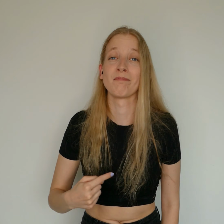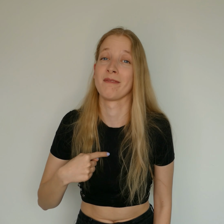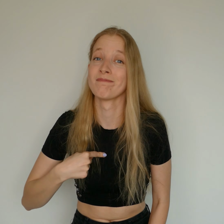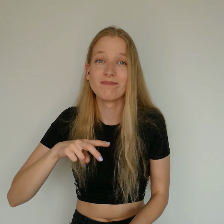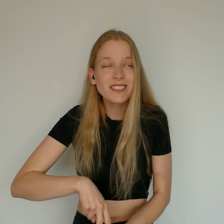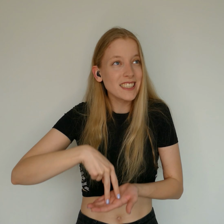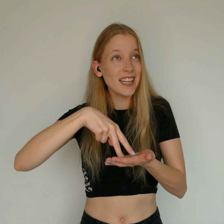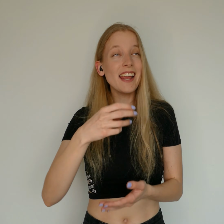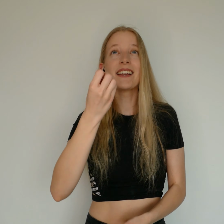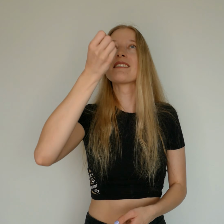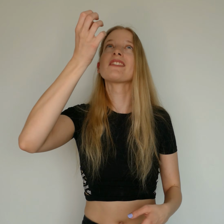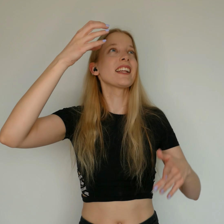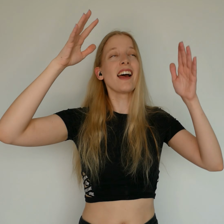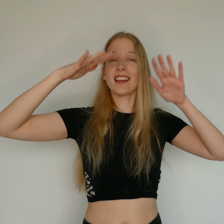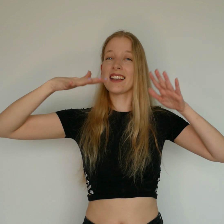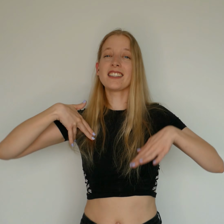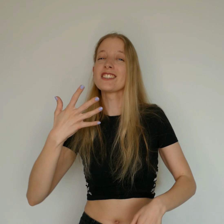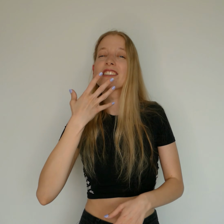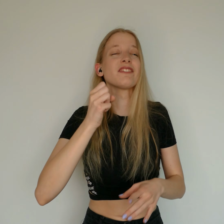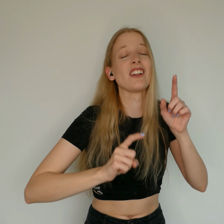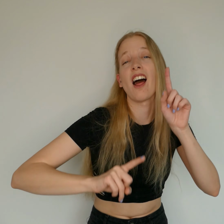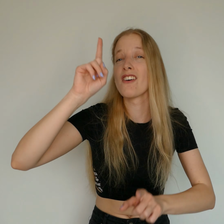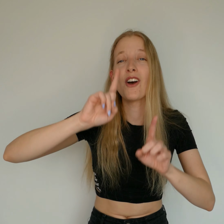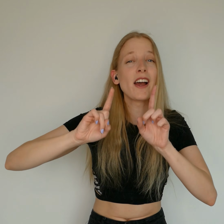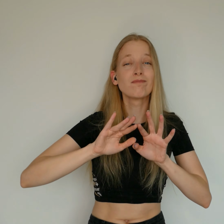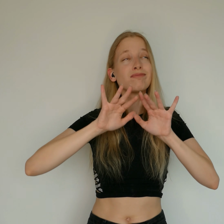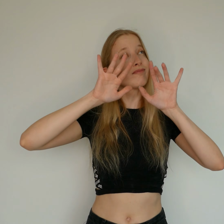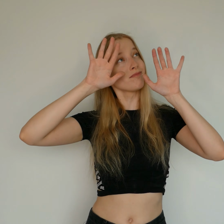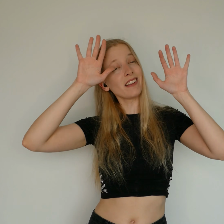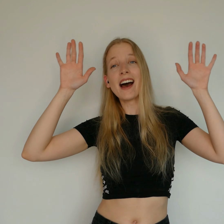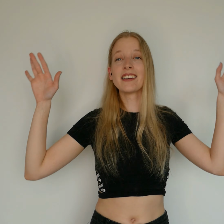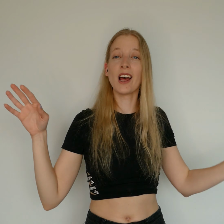Und wir stehen im lila Regen Wir wollen Feuerstarter sein